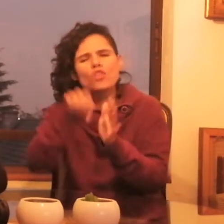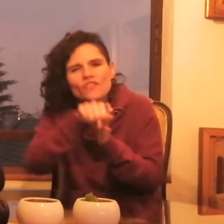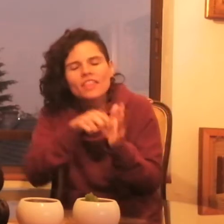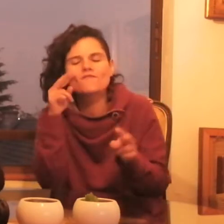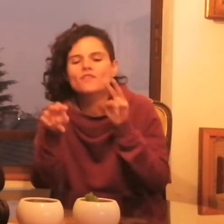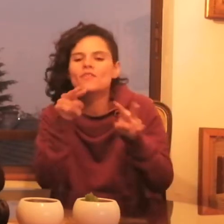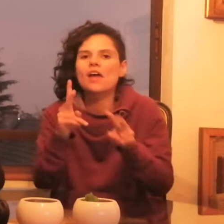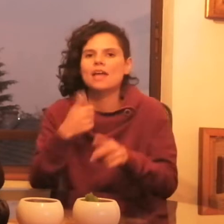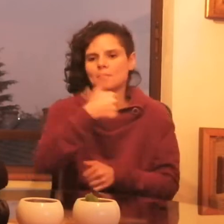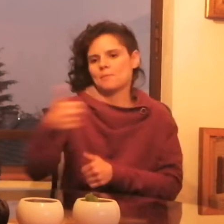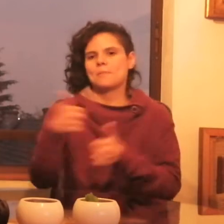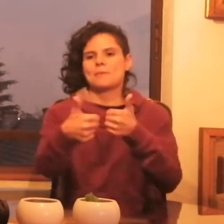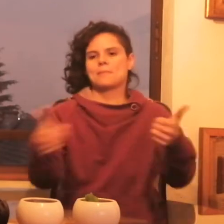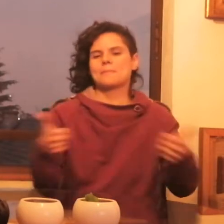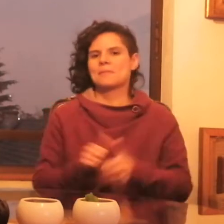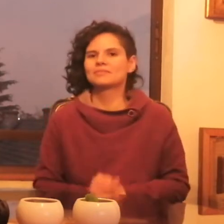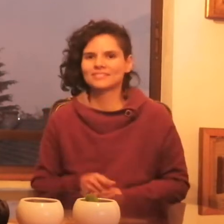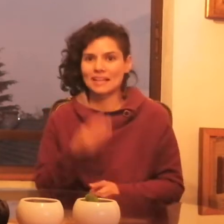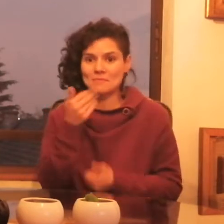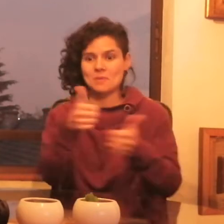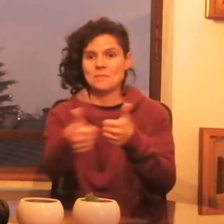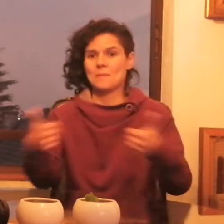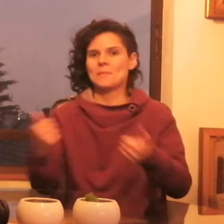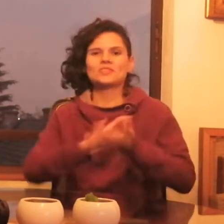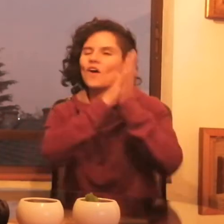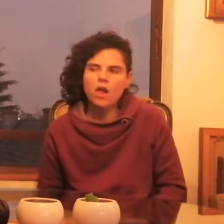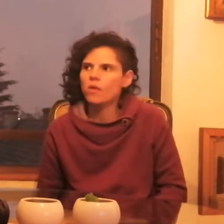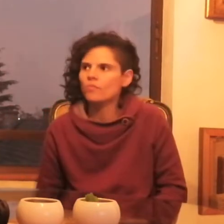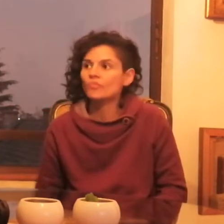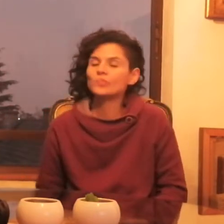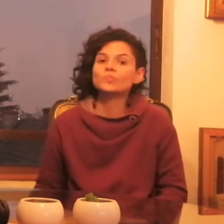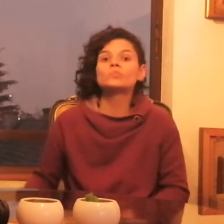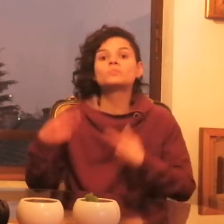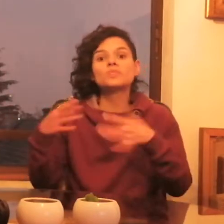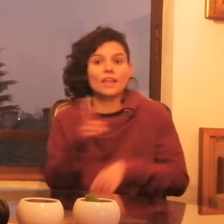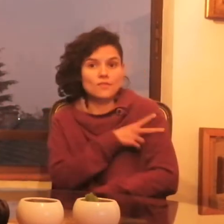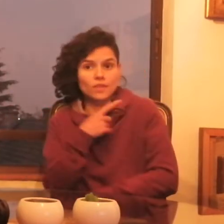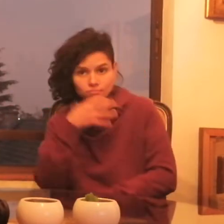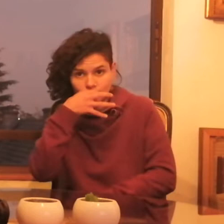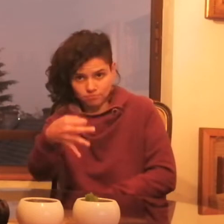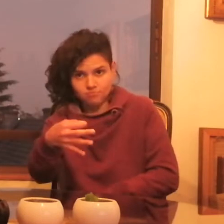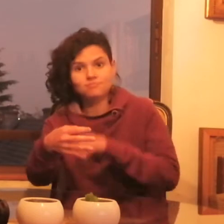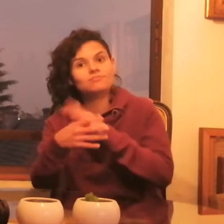like, like [risas], - dele mucho like - dele mucho like - bueno después del super mensaje de la jefa